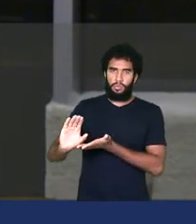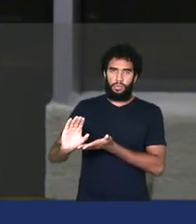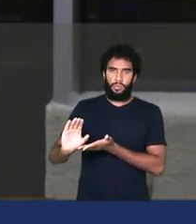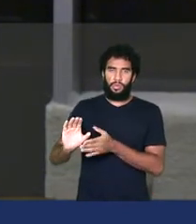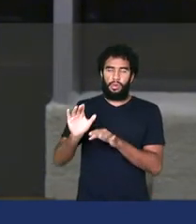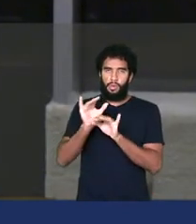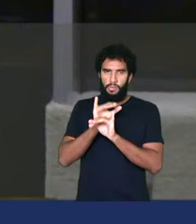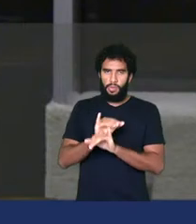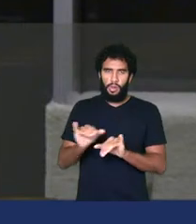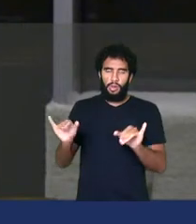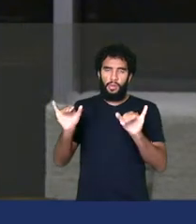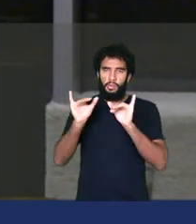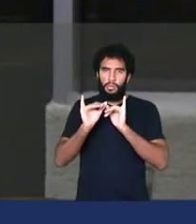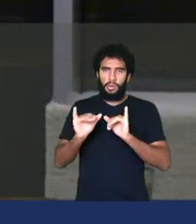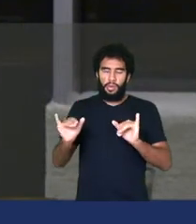S. É BOM LEMBRAR QUE O NOSSO GOVERNO DO PRESIDENTE LULA